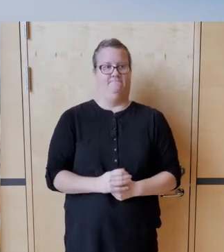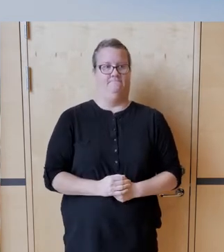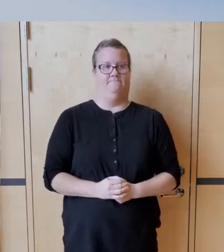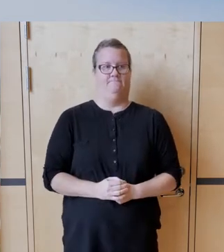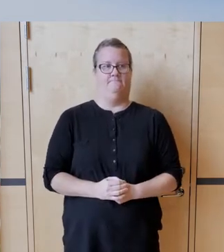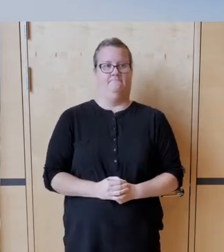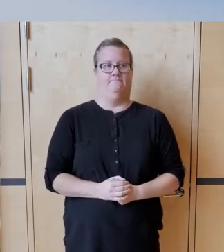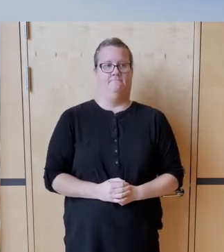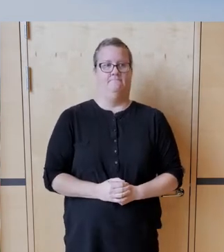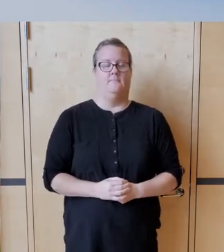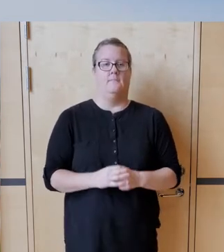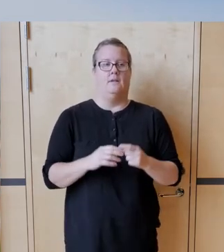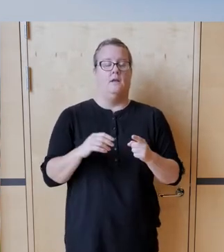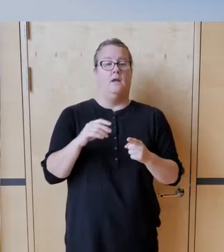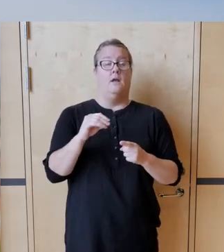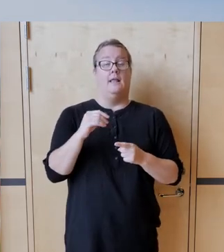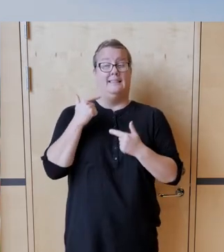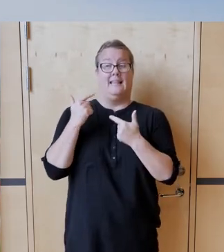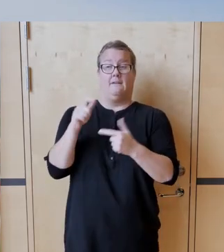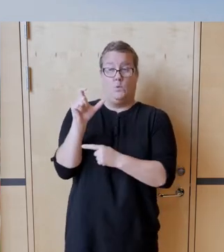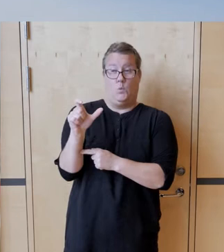Tack så mycket för ordet ordförande när man delar